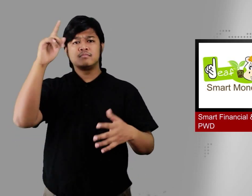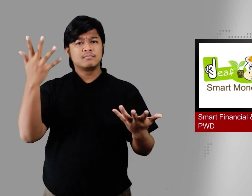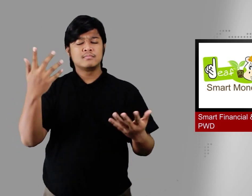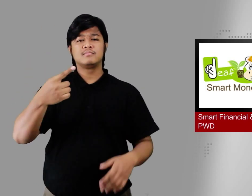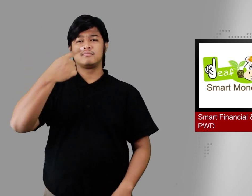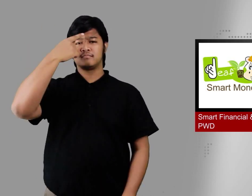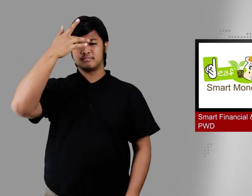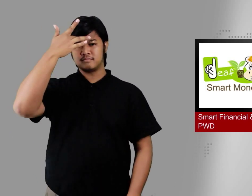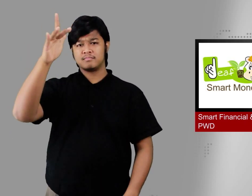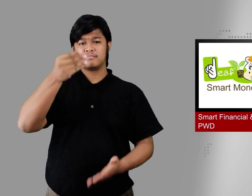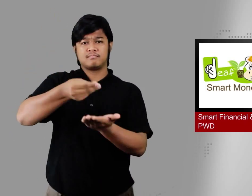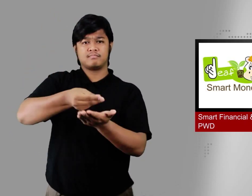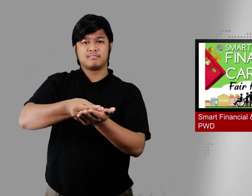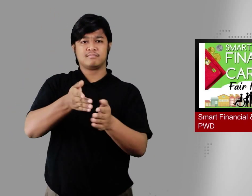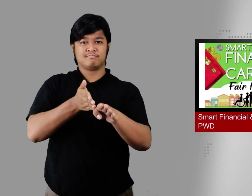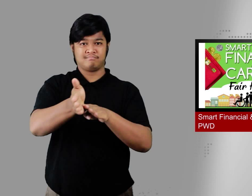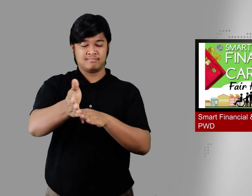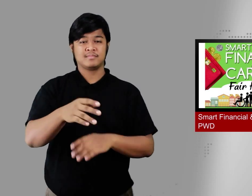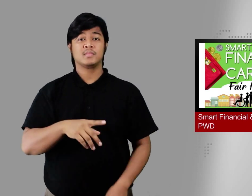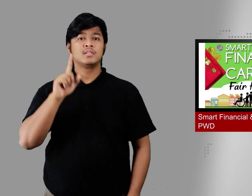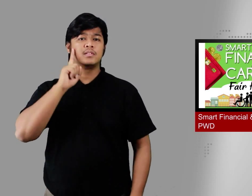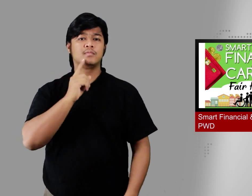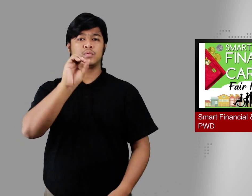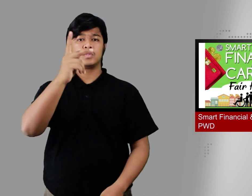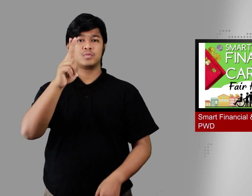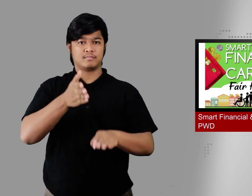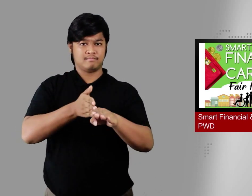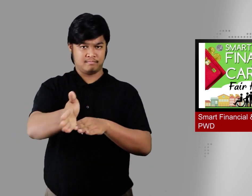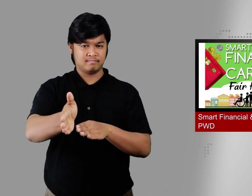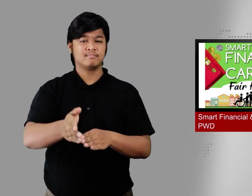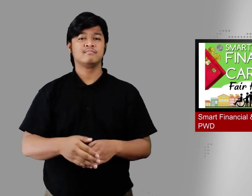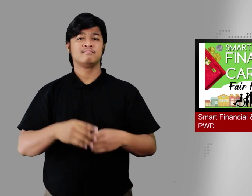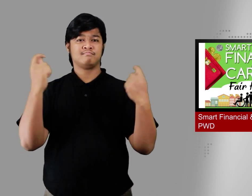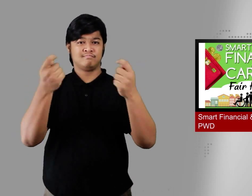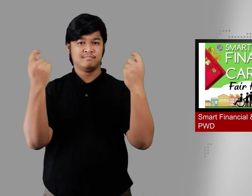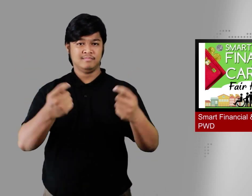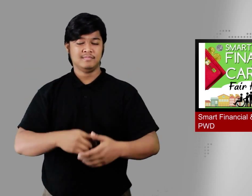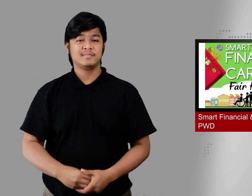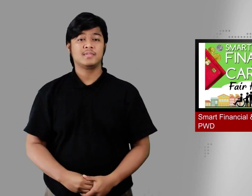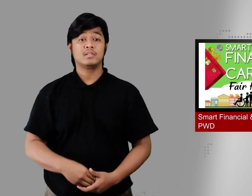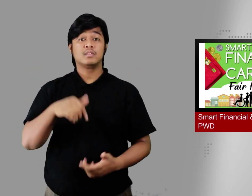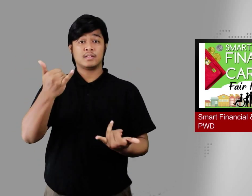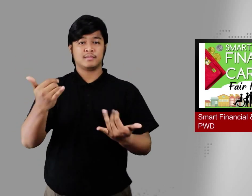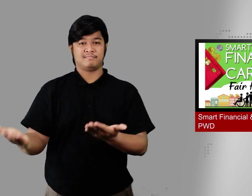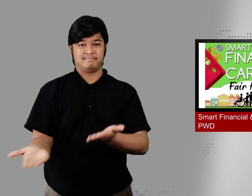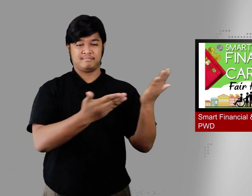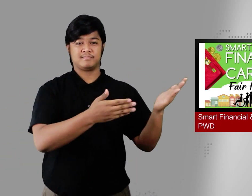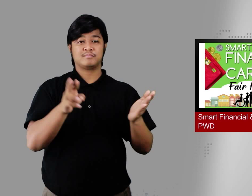Karnival ini bertujuan memberi kesedaran mengenai kepentingan menyimpan wang.. ..dan memberi peluang pekerjaan kepada warga OKU.